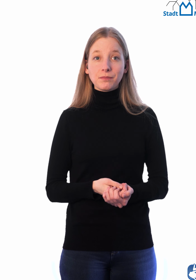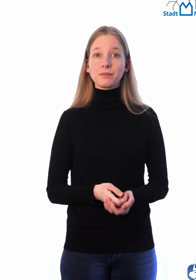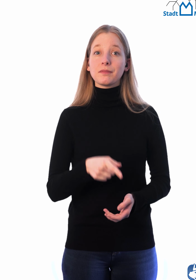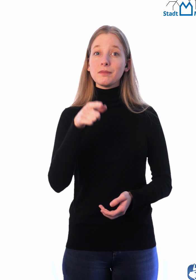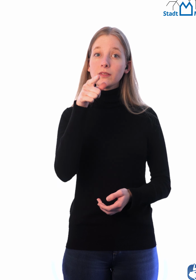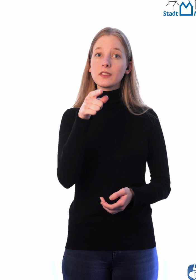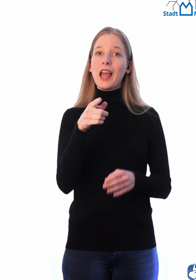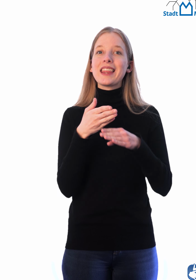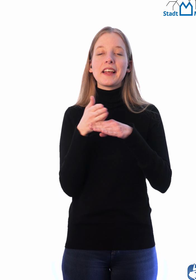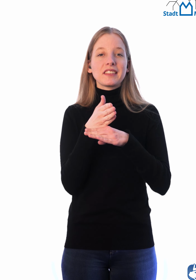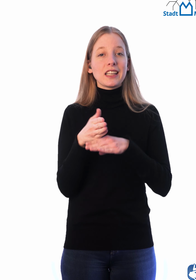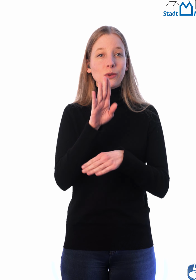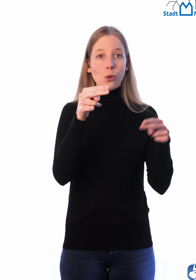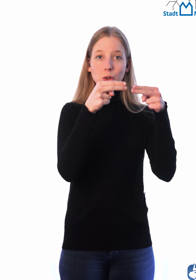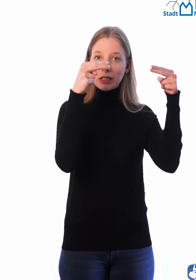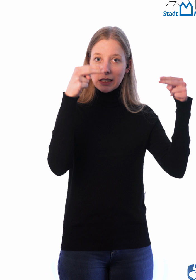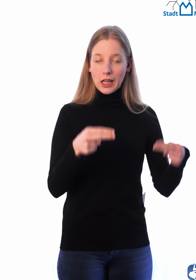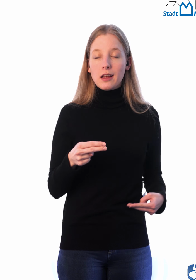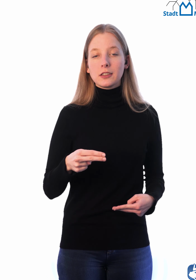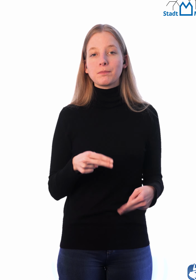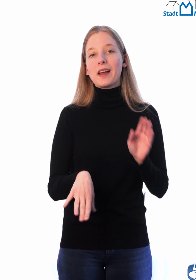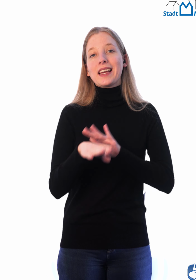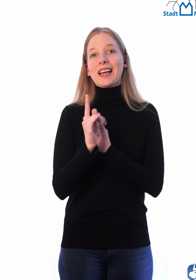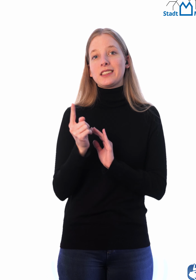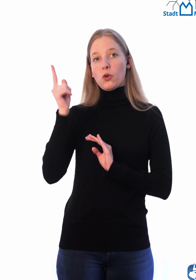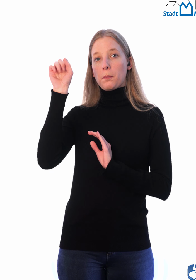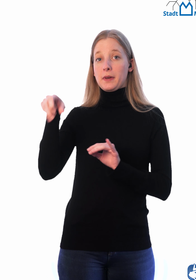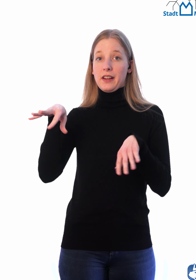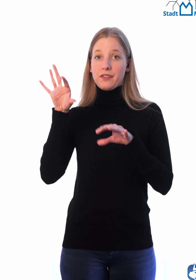Die Navigation der Seite befindet sich rechts oben.